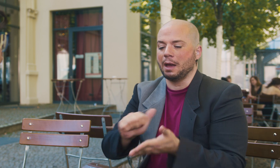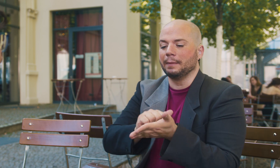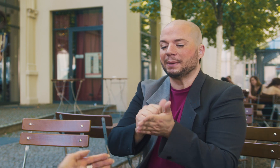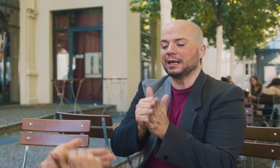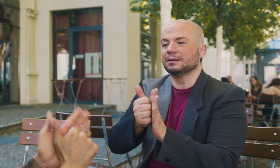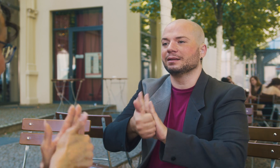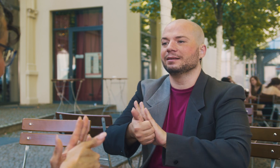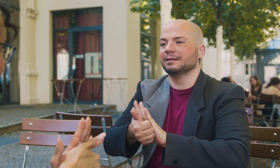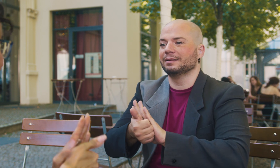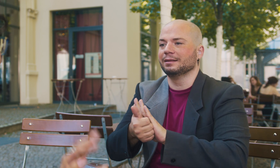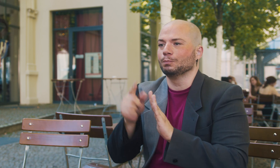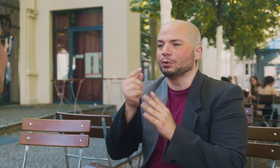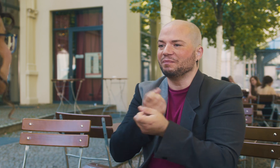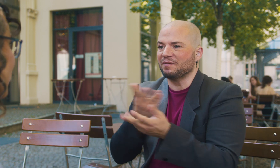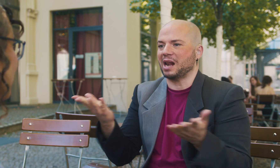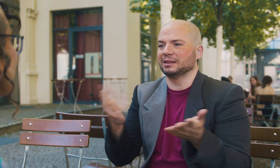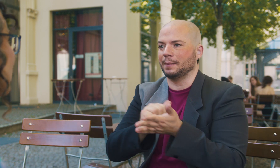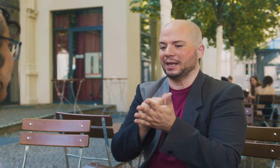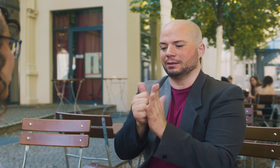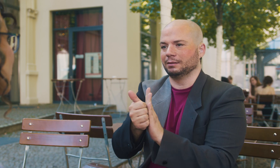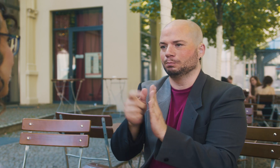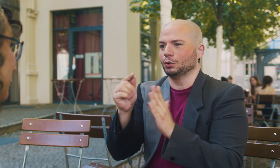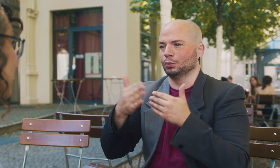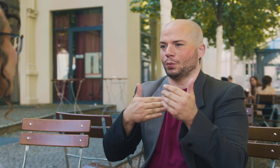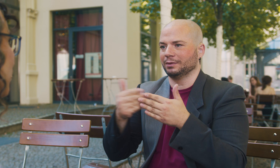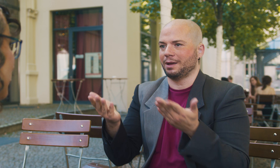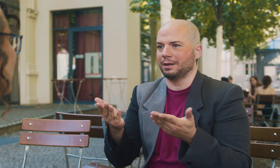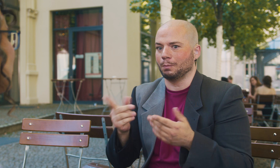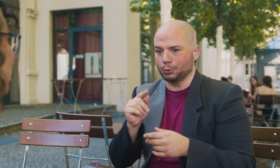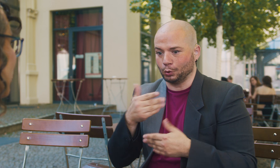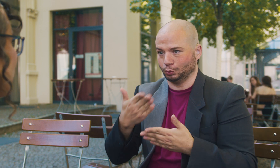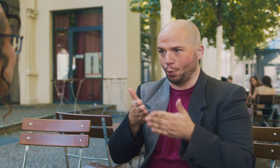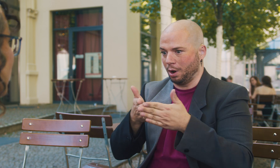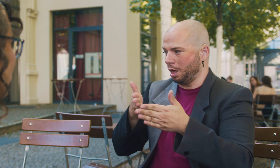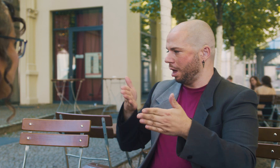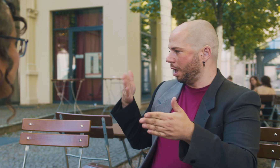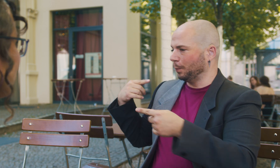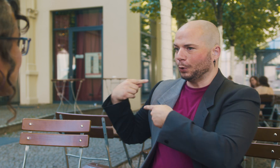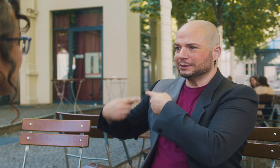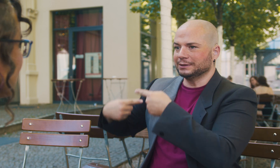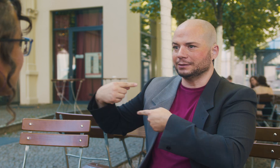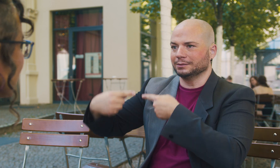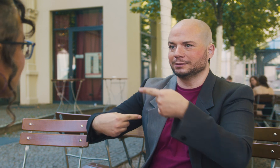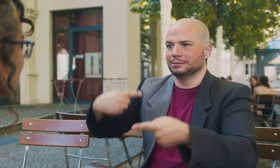die neueste Variante im Diskurs, die eben sehr viel neutraler ist. Wenn man sich den Verlauf anguckt, den Sprachwandel,